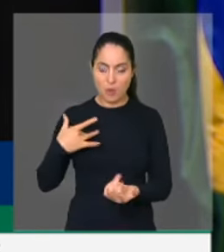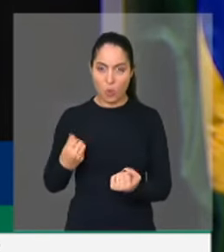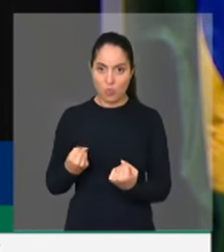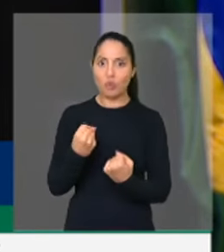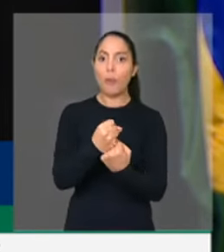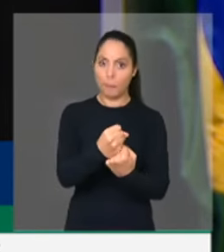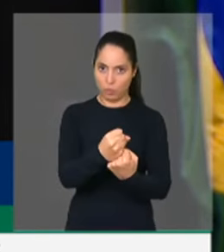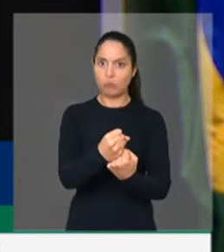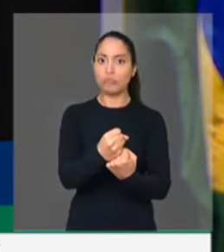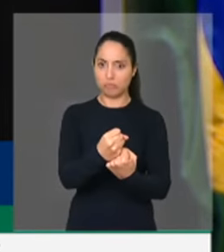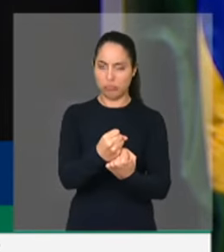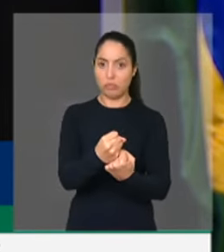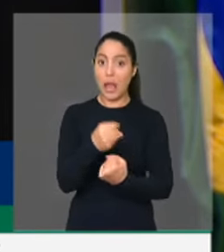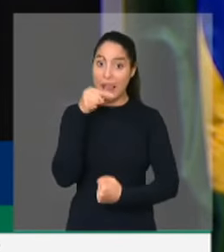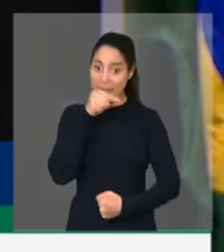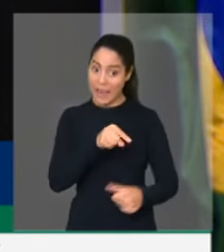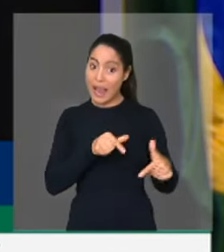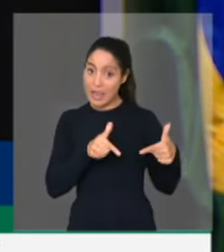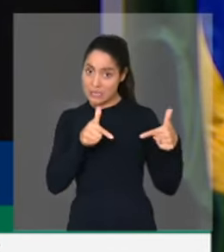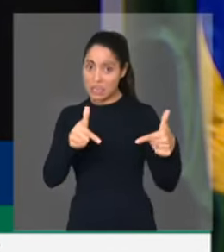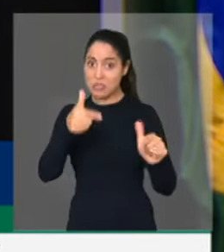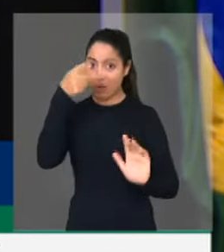OS AGENTES DO MERCADO.... OS PRESTADORES DE SERVIÇOS DE